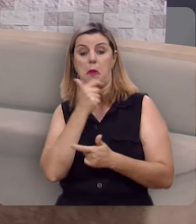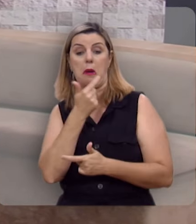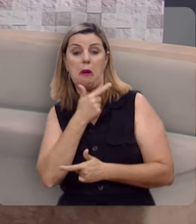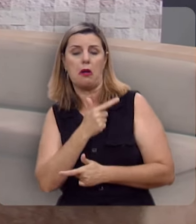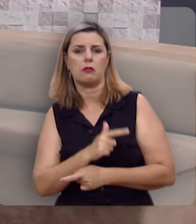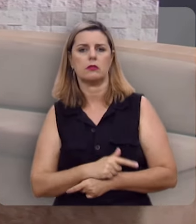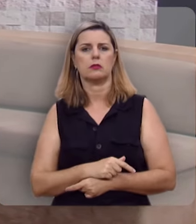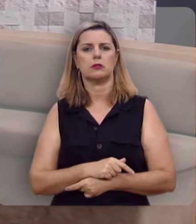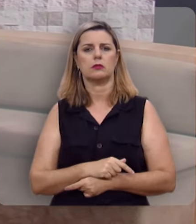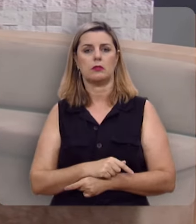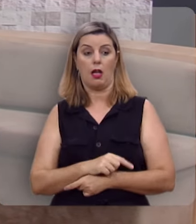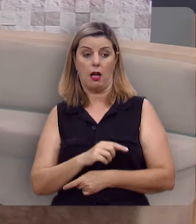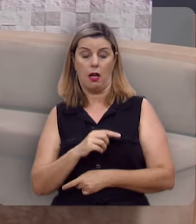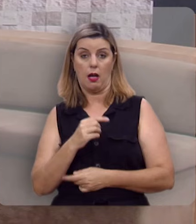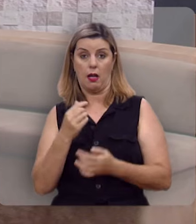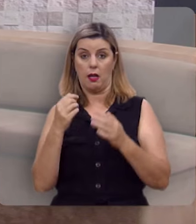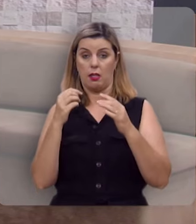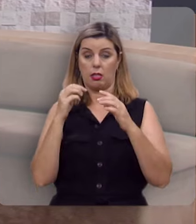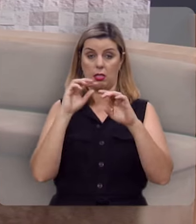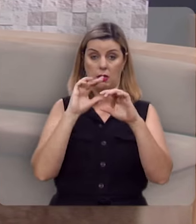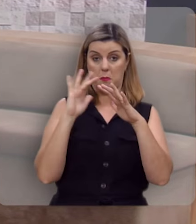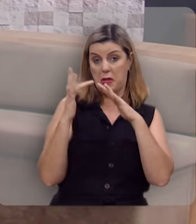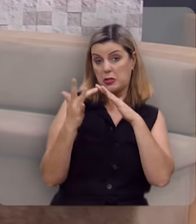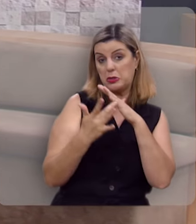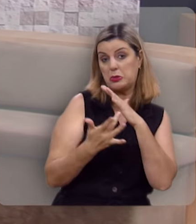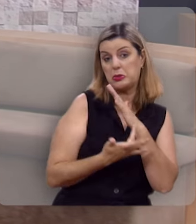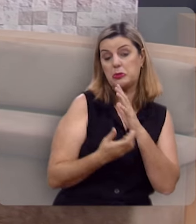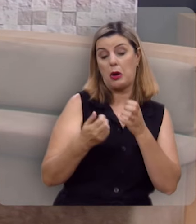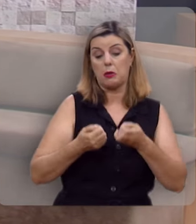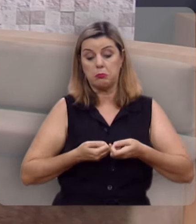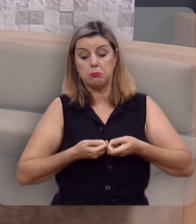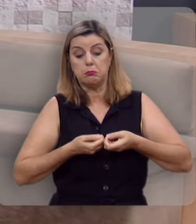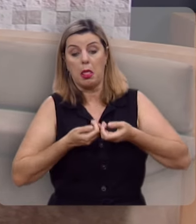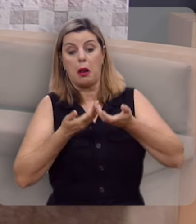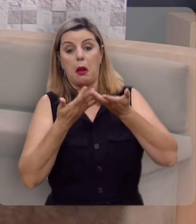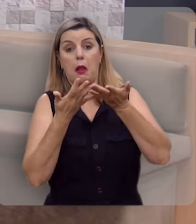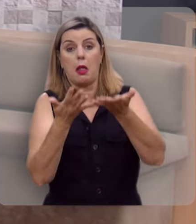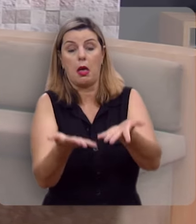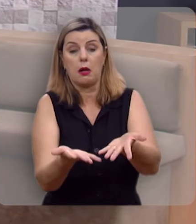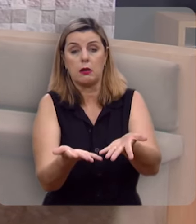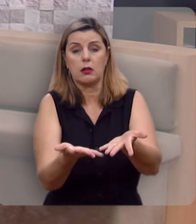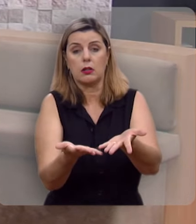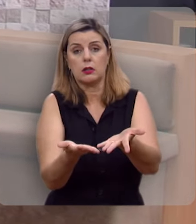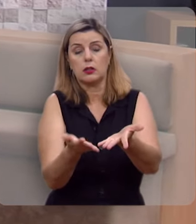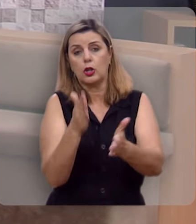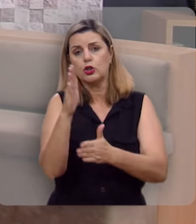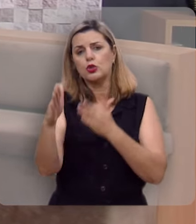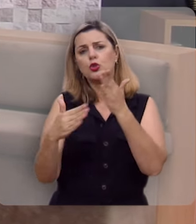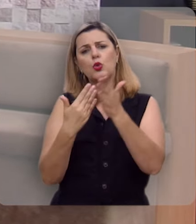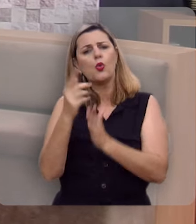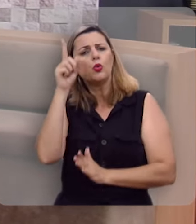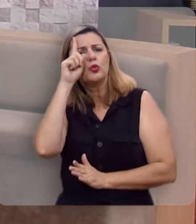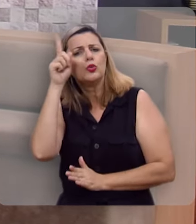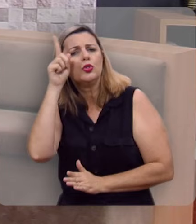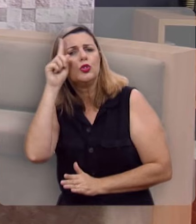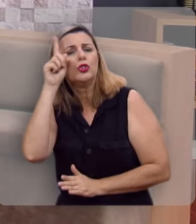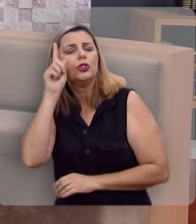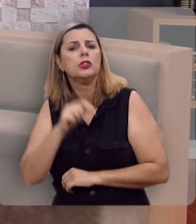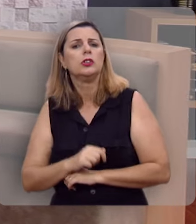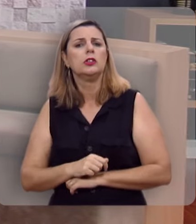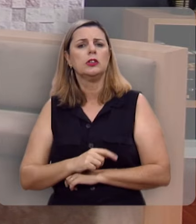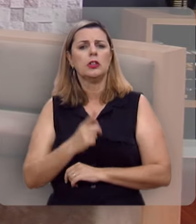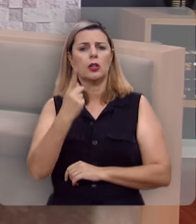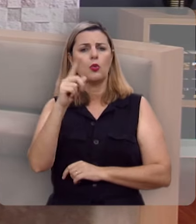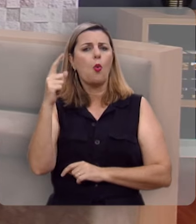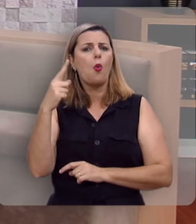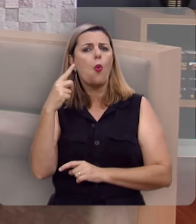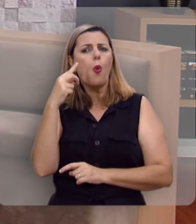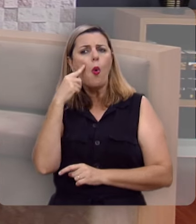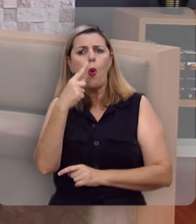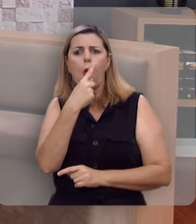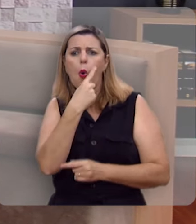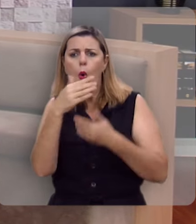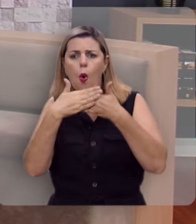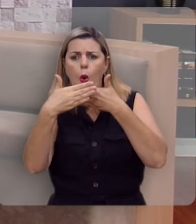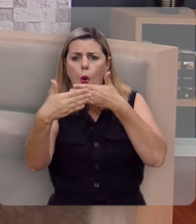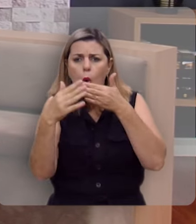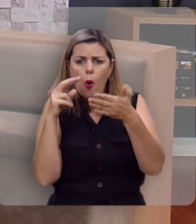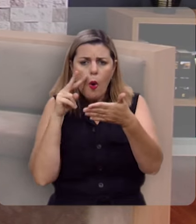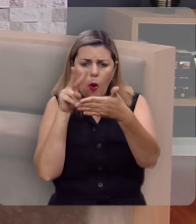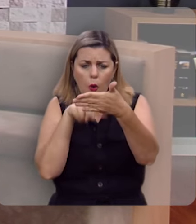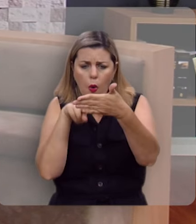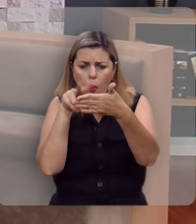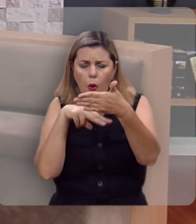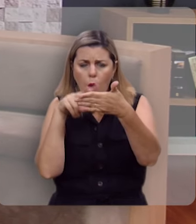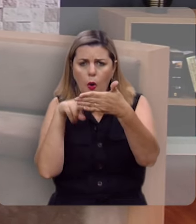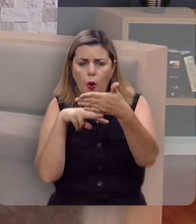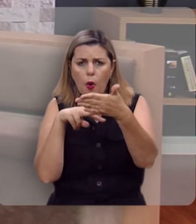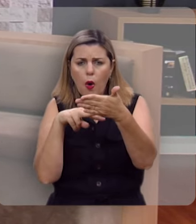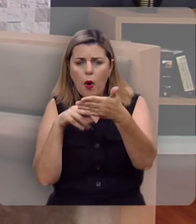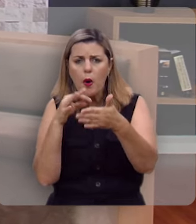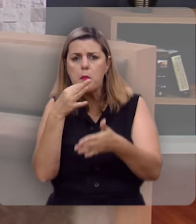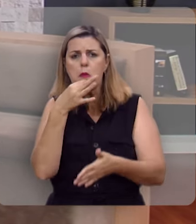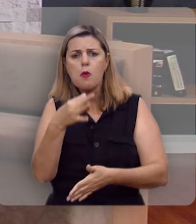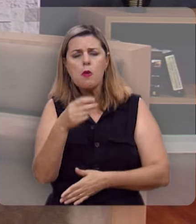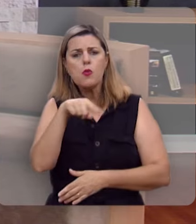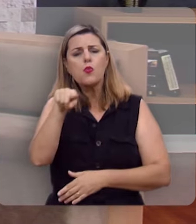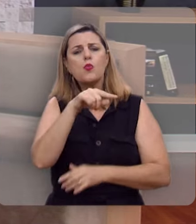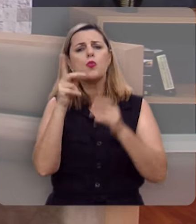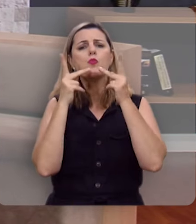A mídia despeja todos os dias nos seus ouvidos e diante dos seus olhos a seguinte propaganda: